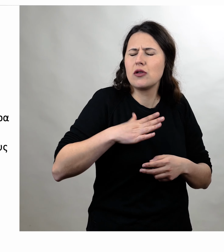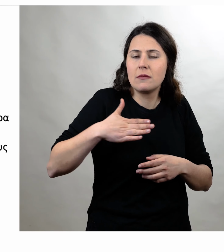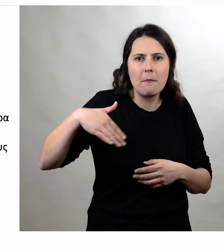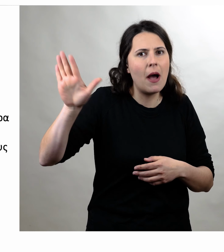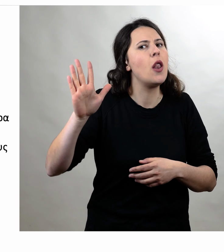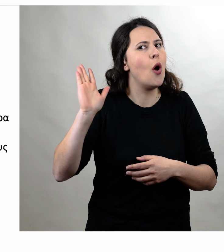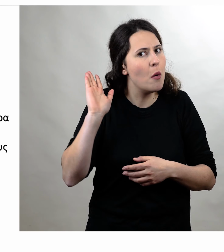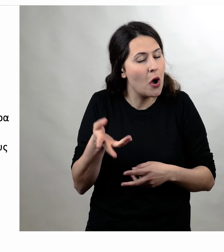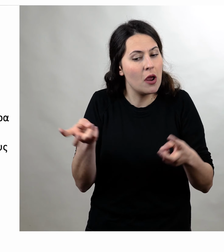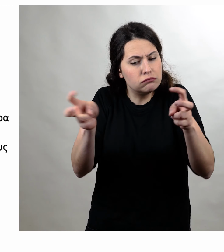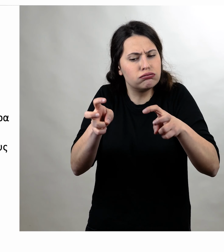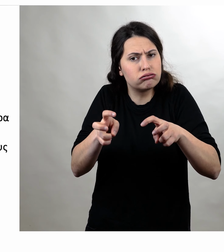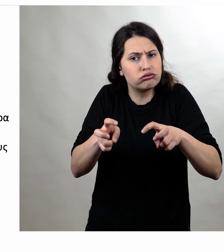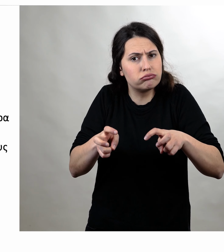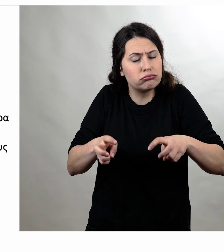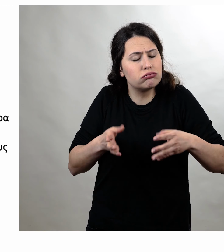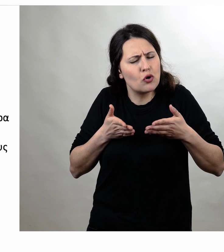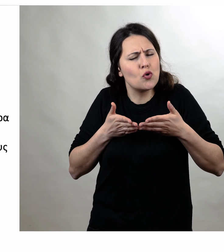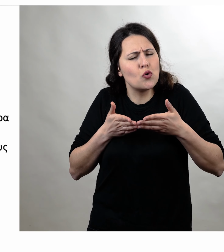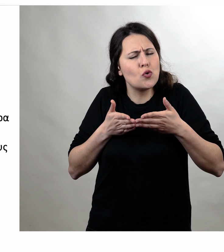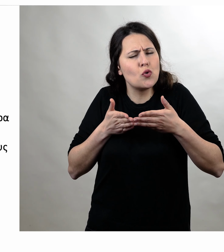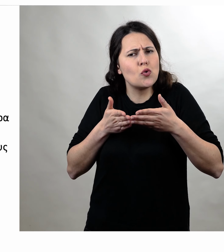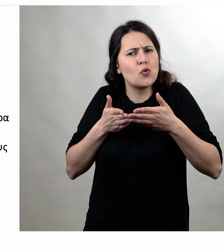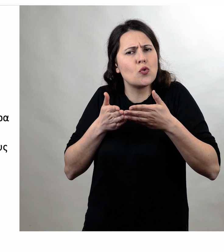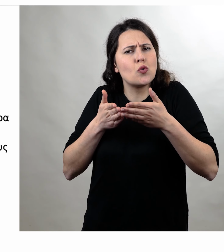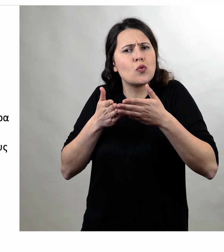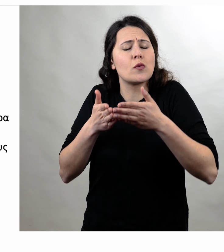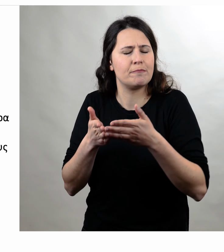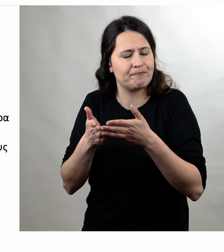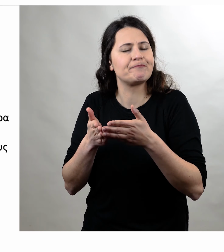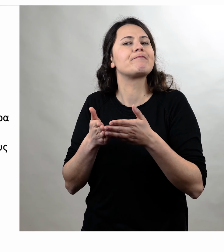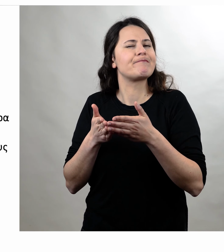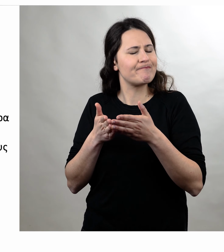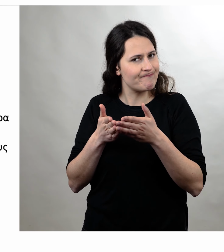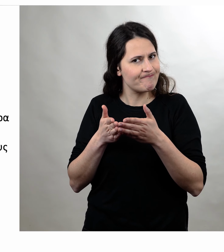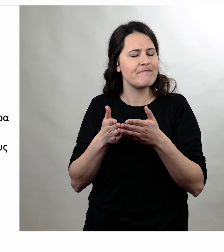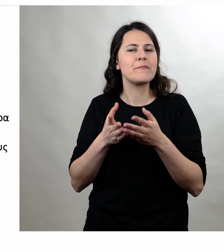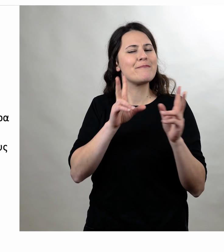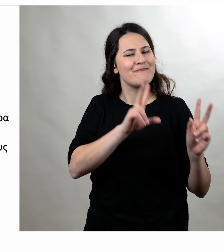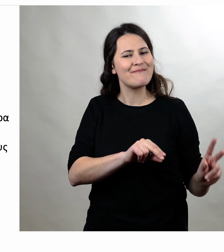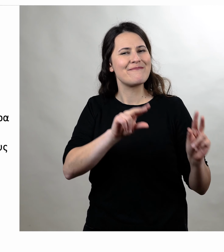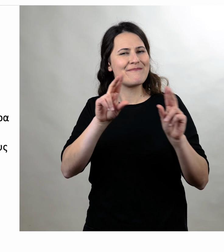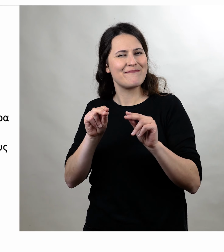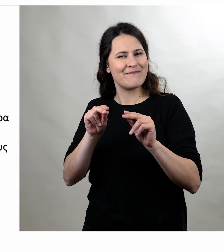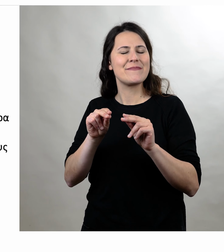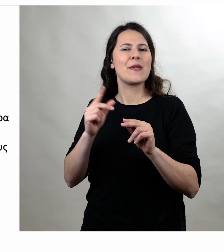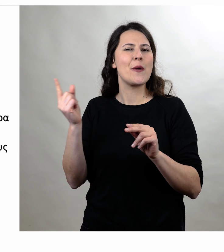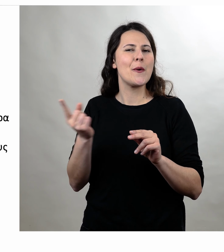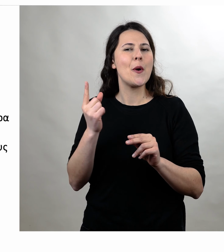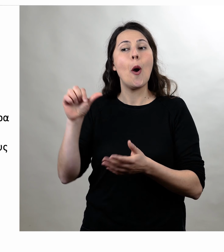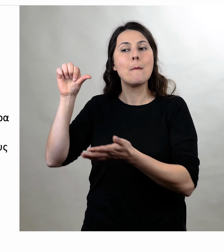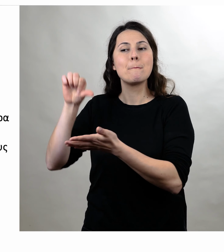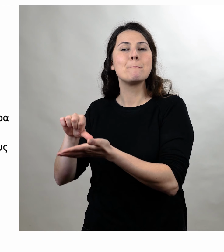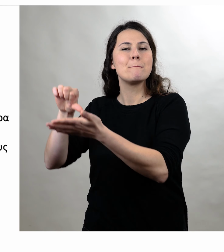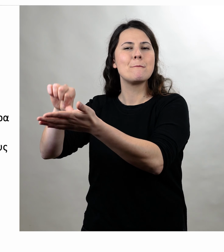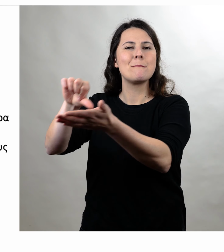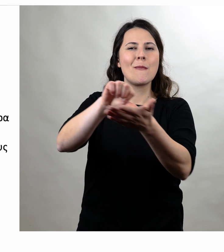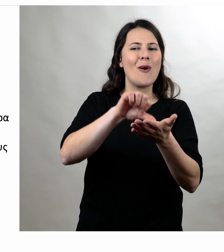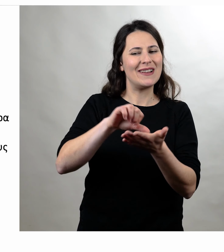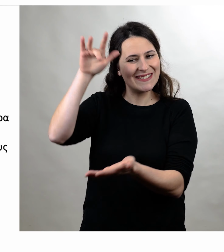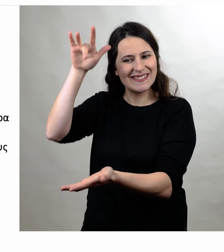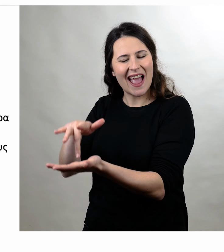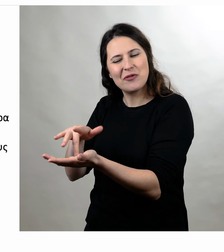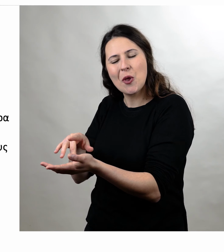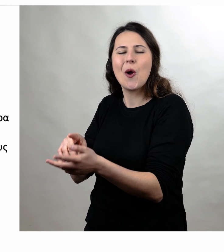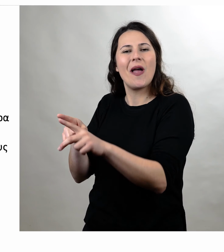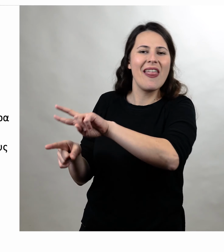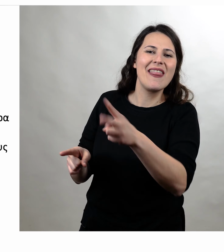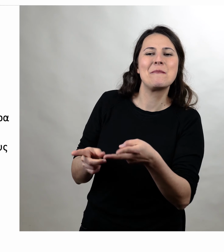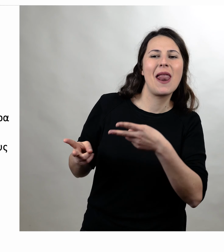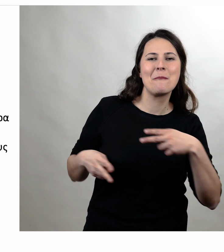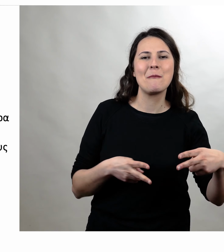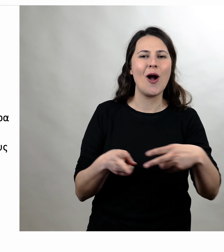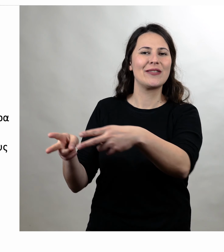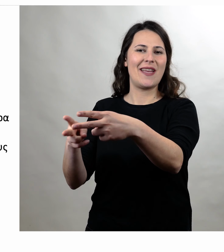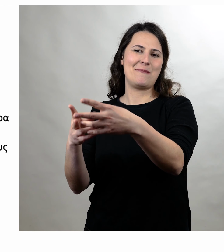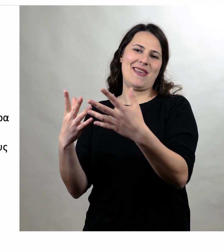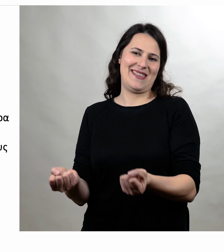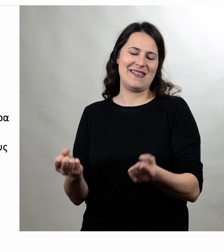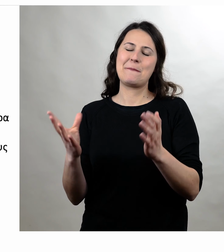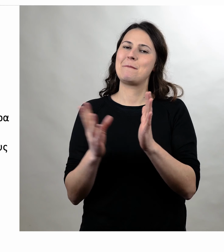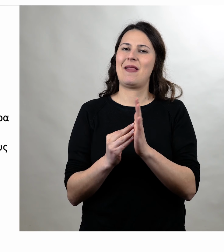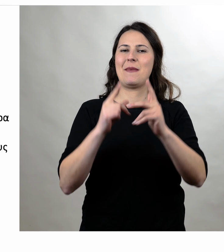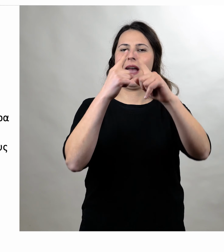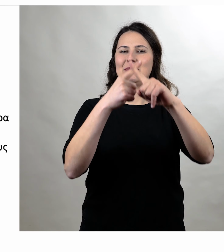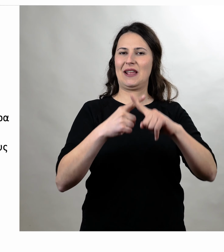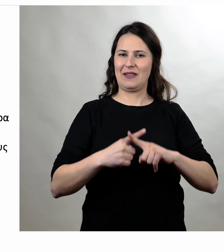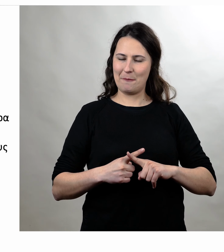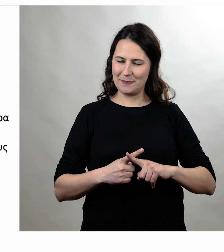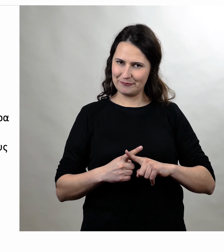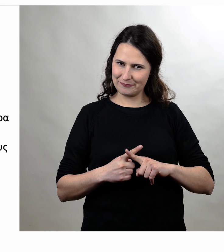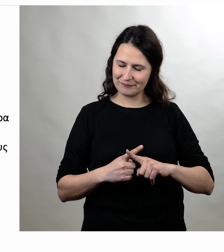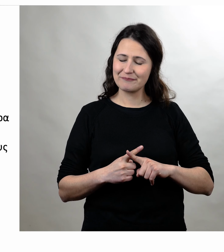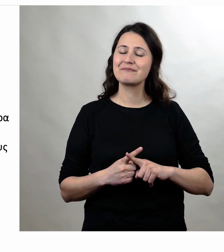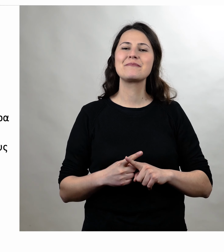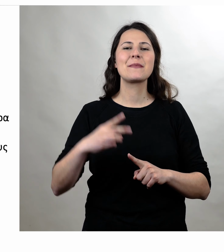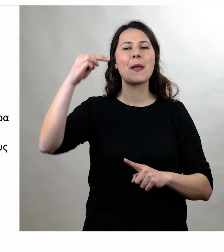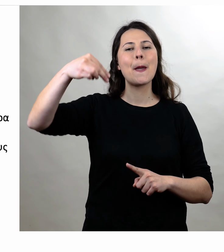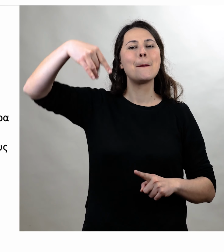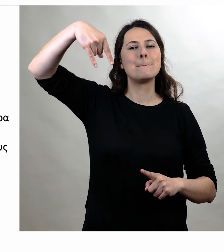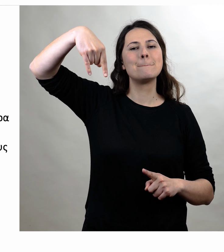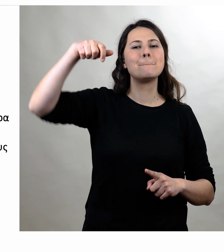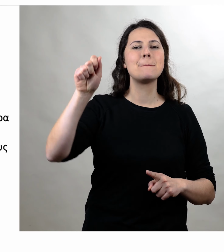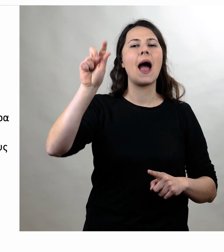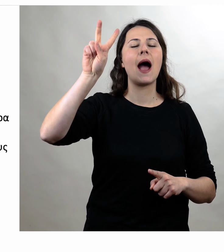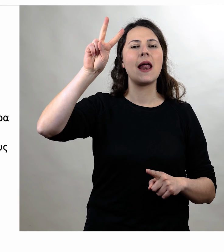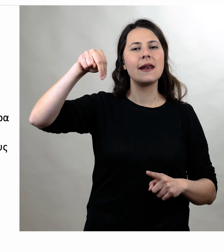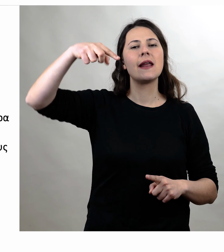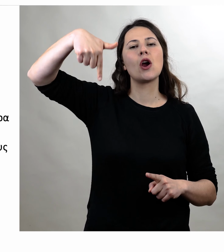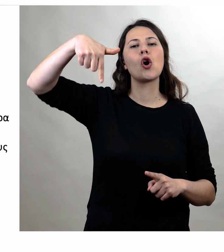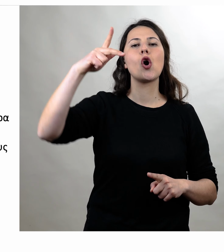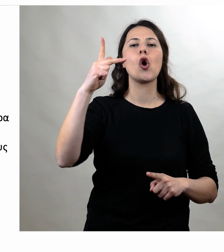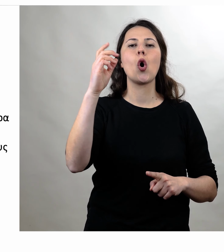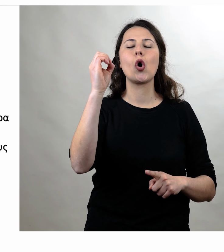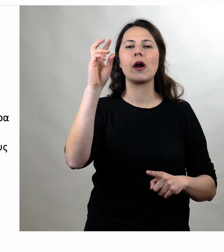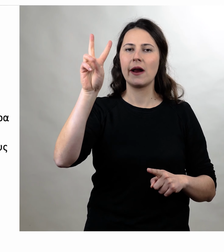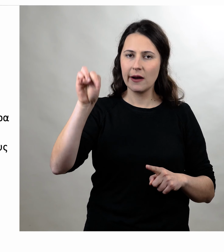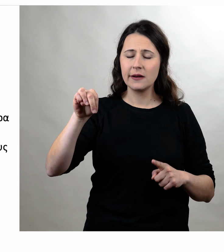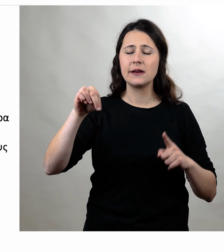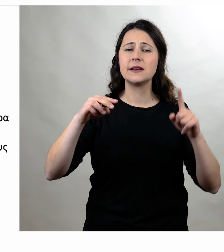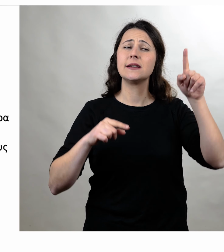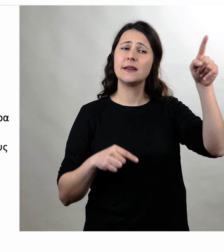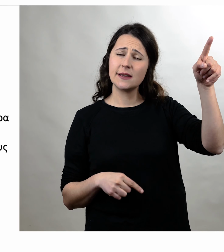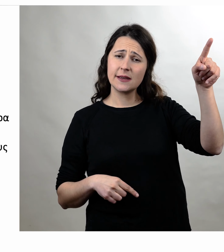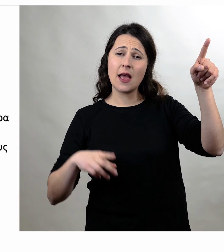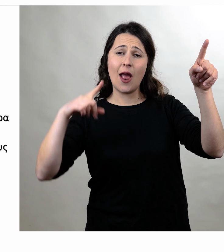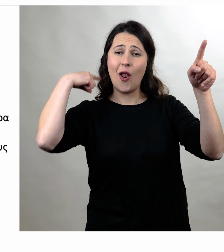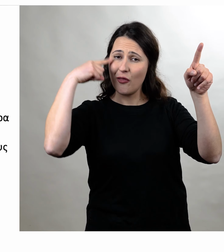Παρόμοιες κρουαζιέρες μπορούν να οργανώνονται και σε πόλεις όπου το κέντρο τους βρίσκεται δίπλα σε ποτάμι